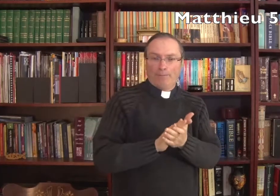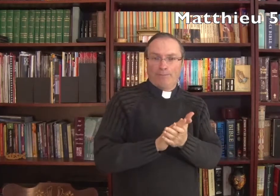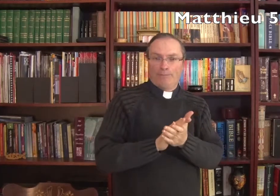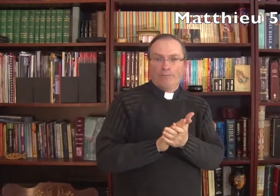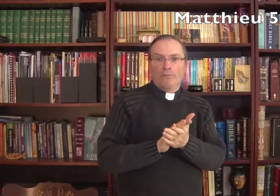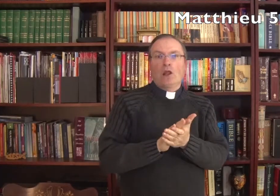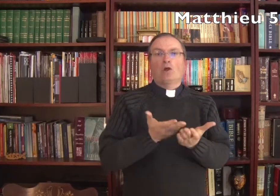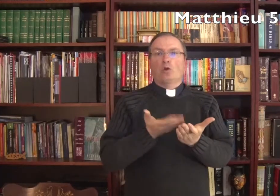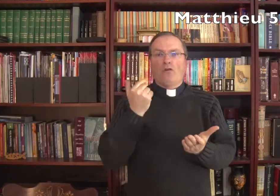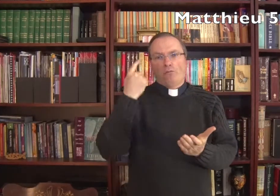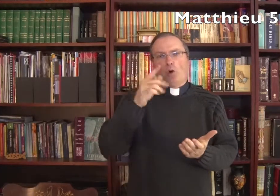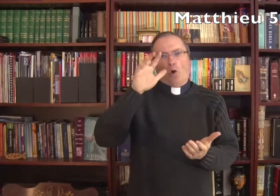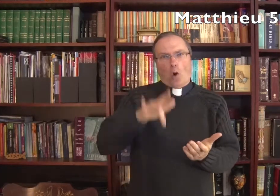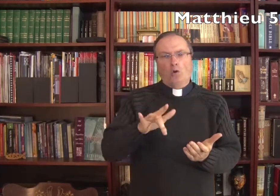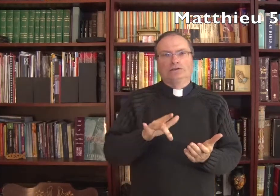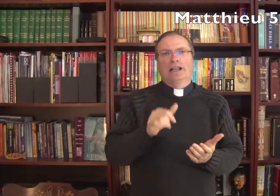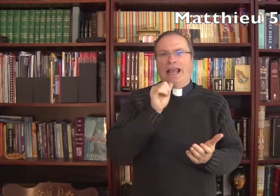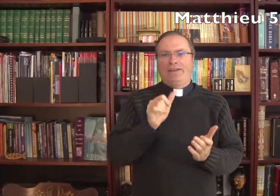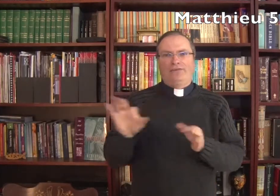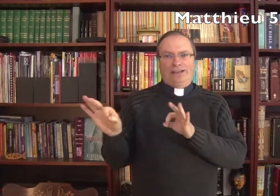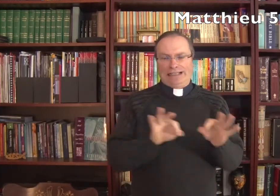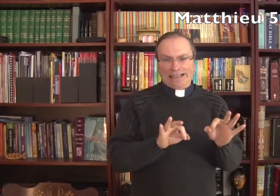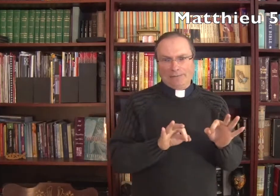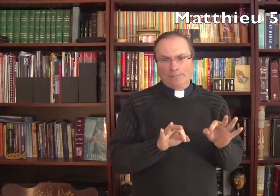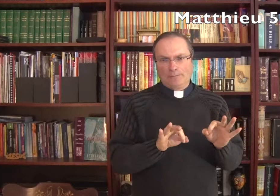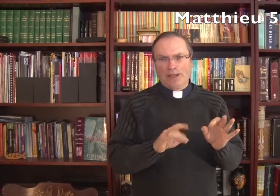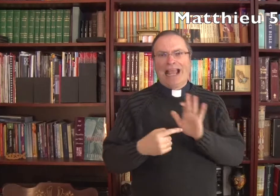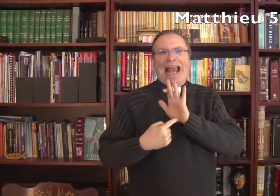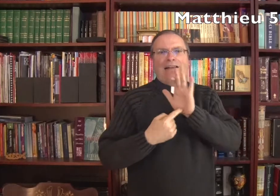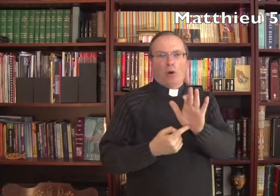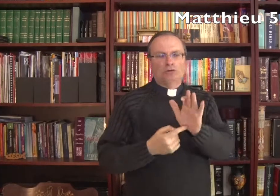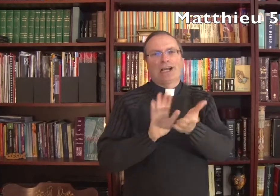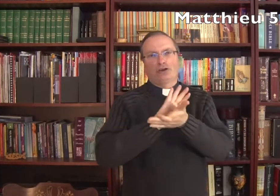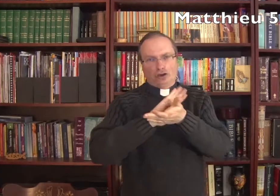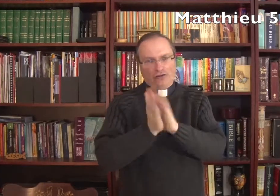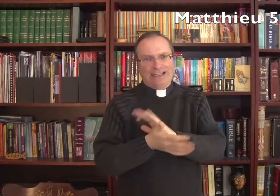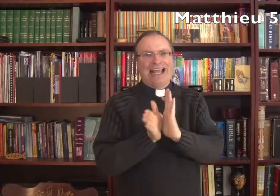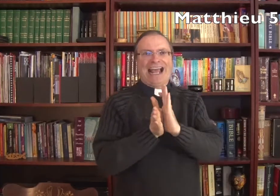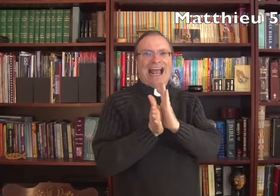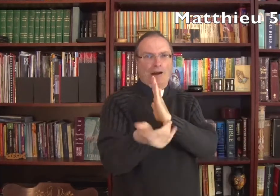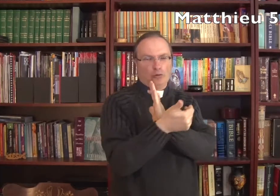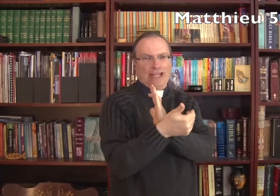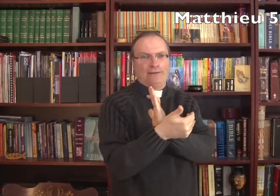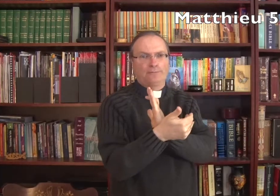sauf pour cause d’infidélité, l’expose à devenir adultère,